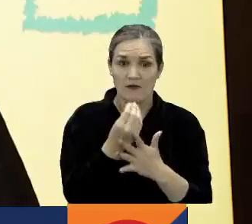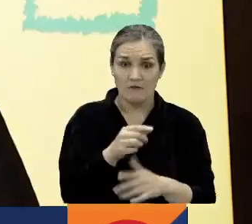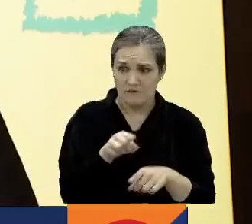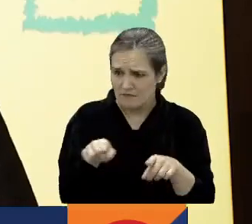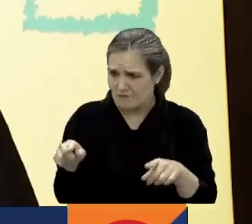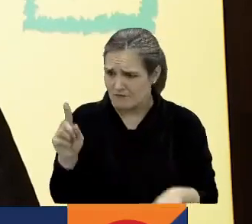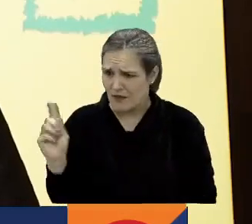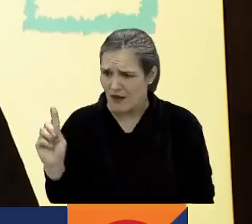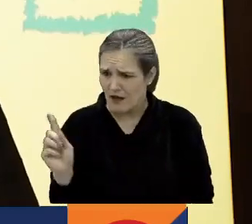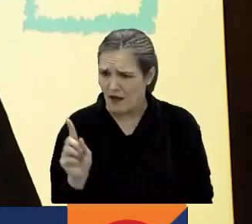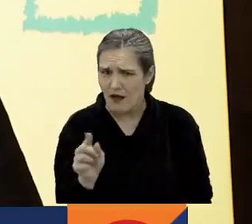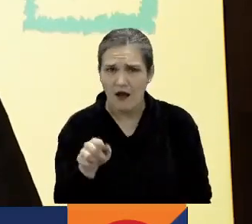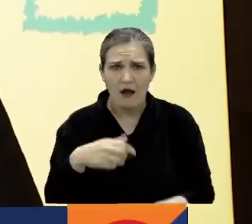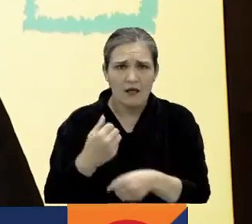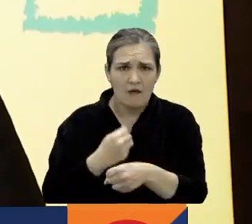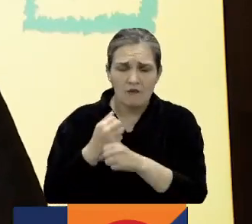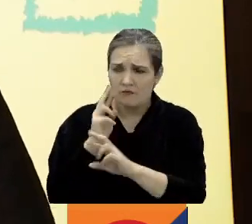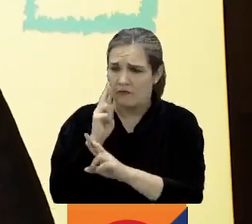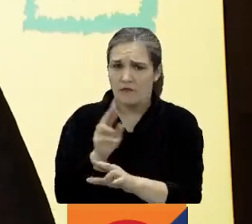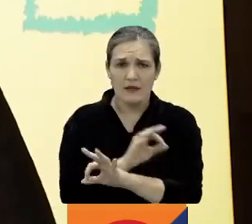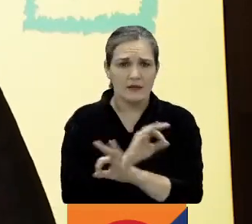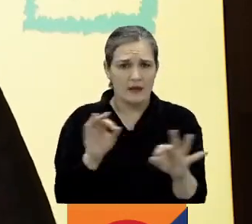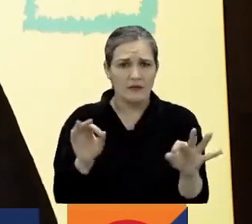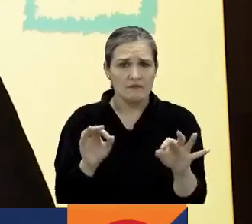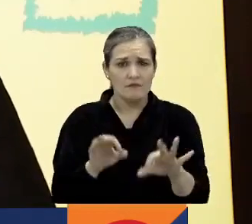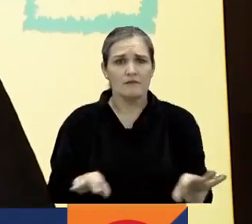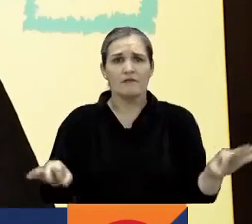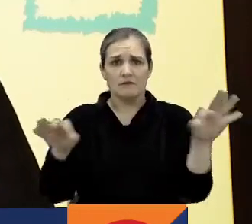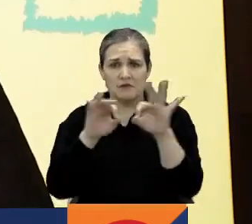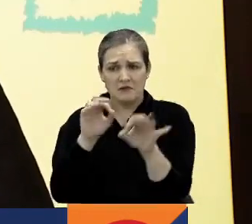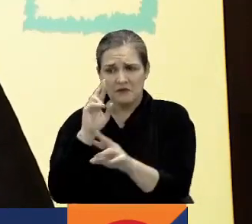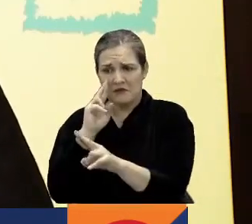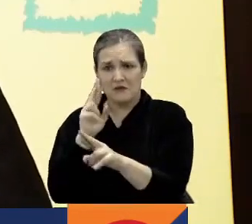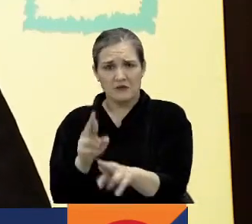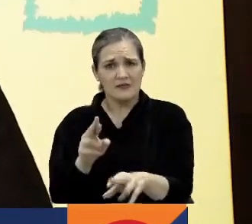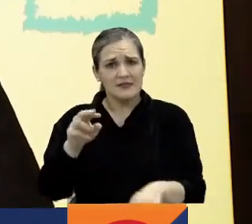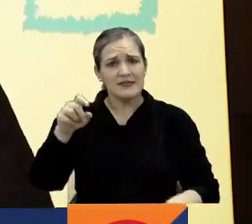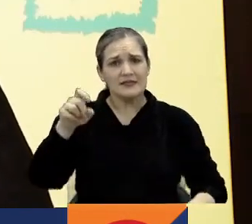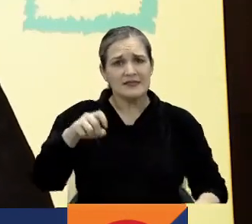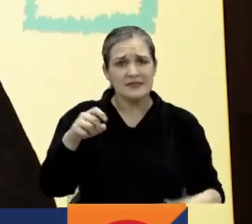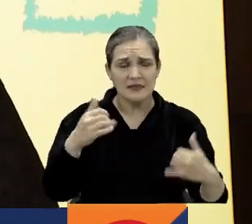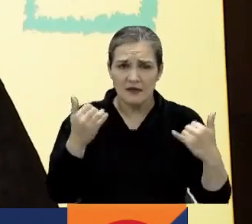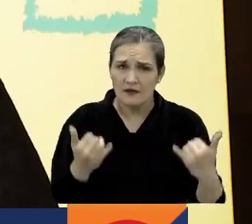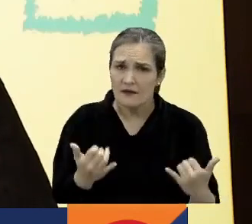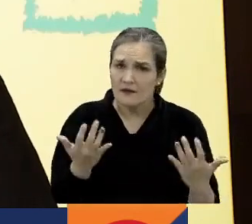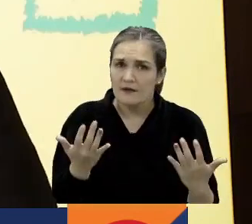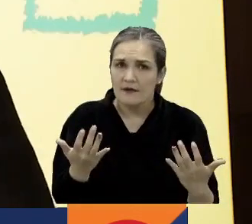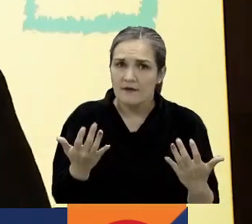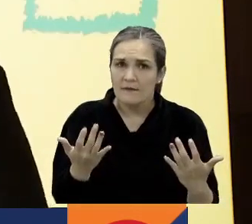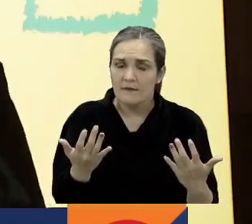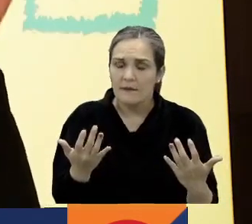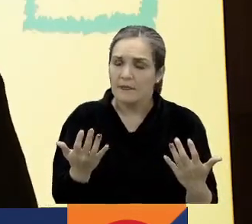MUCHAJEJEJERES TRABAJAN, HAH